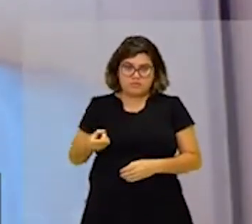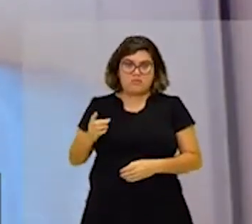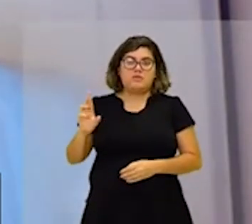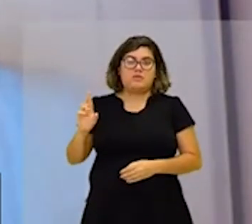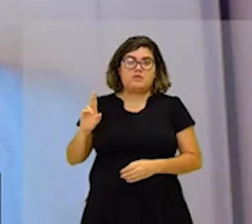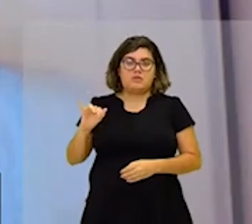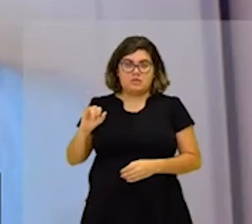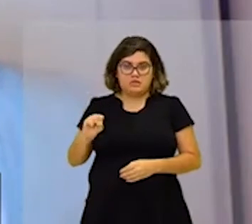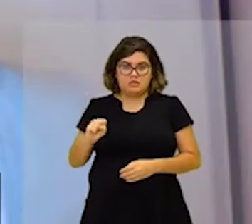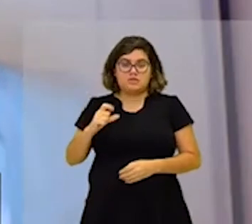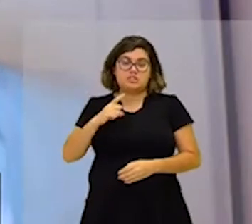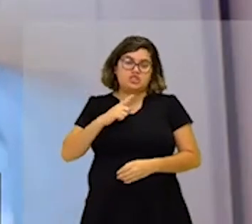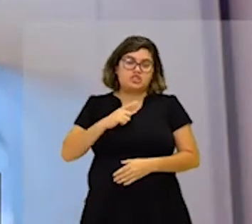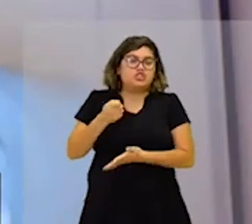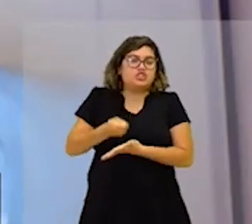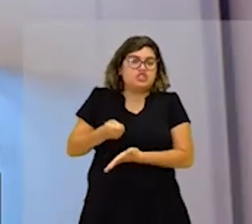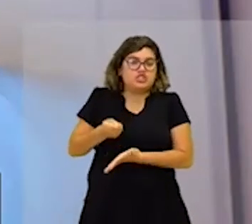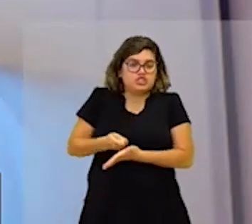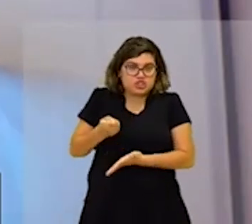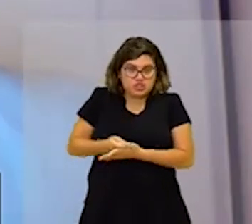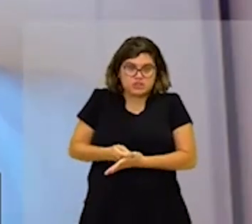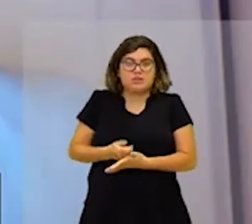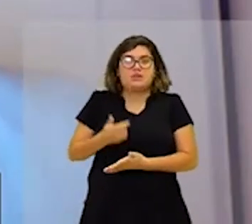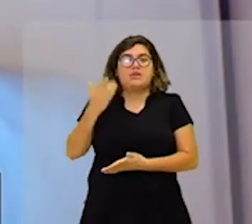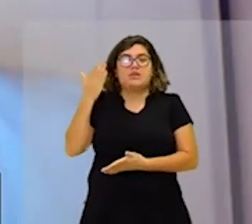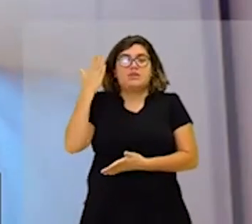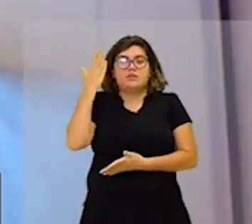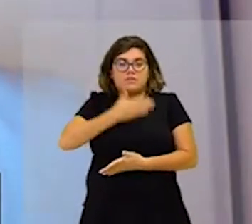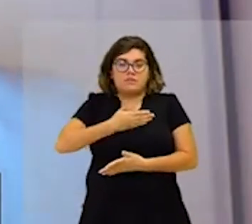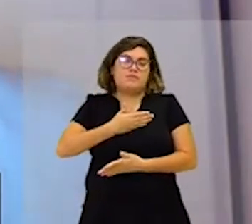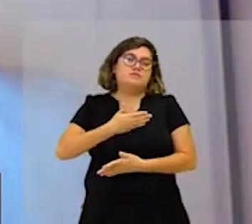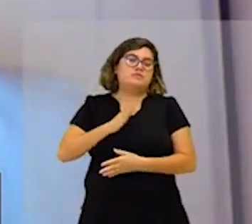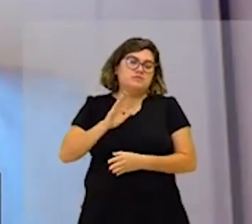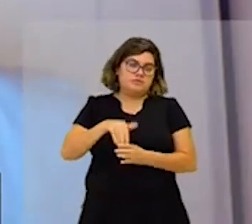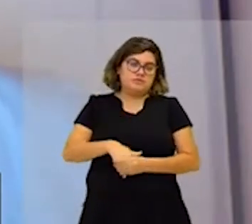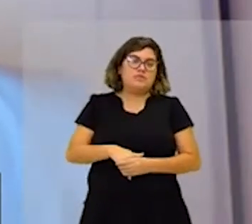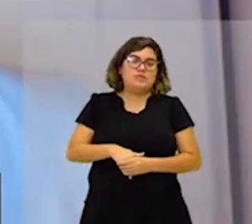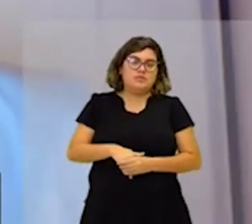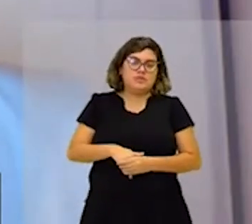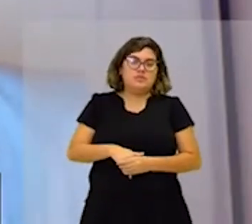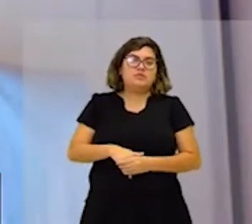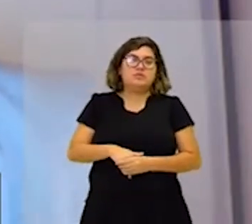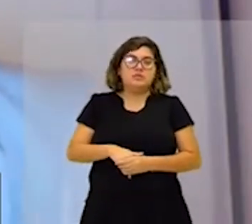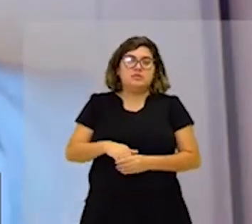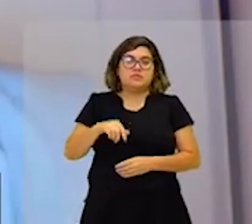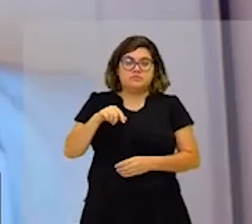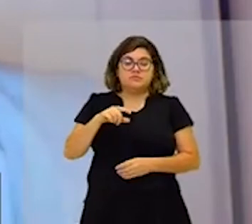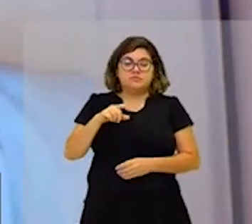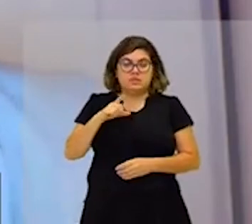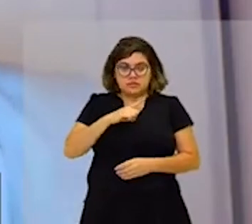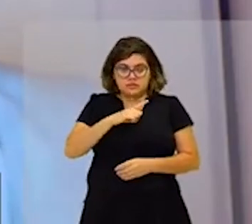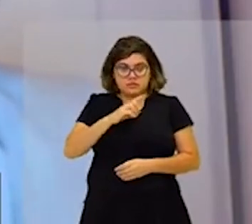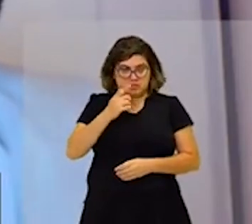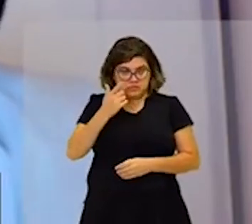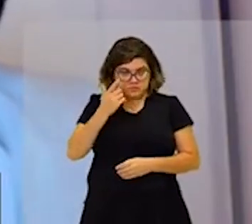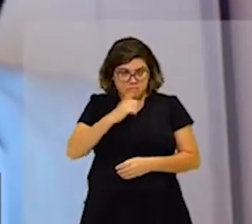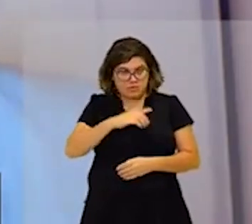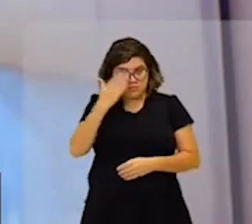necessidade de comprovação dessa dessa renda né Para que se pudesse exercer ele não volta